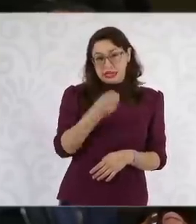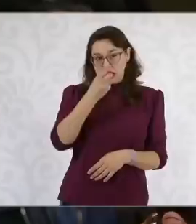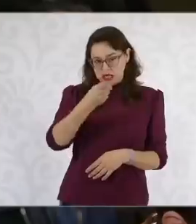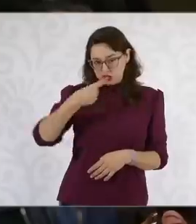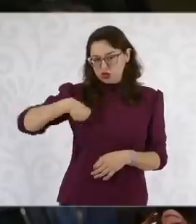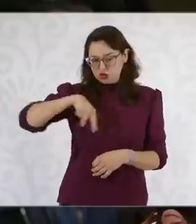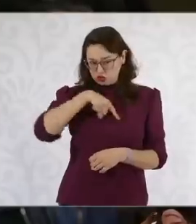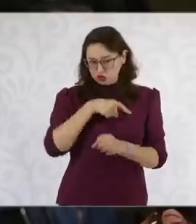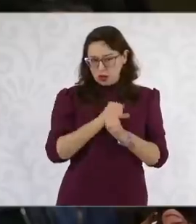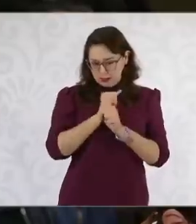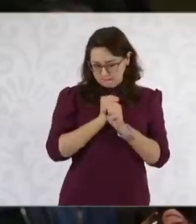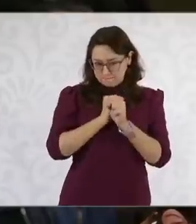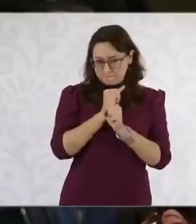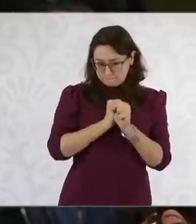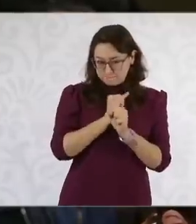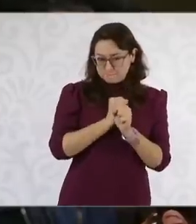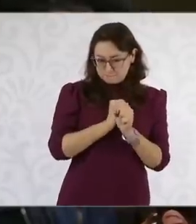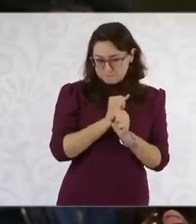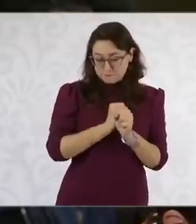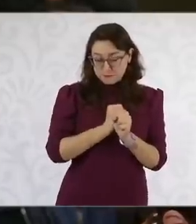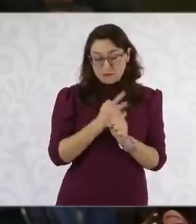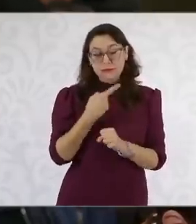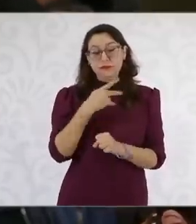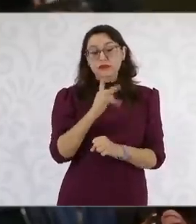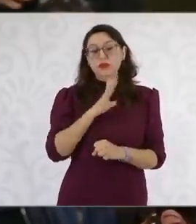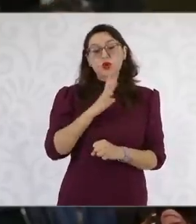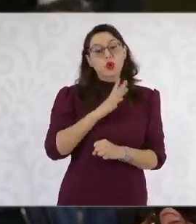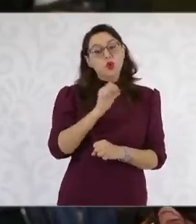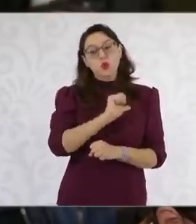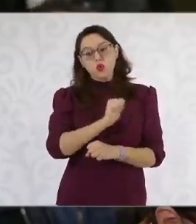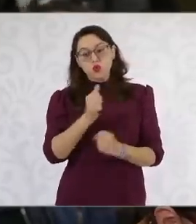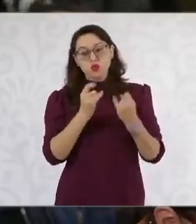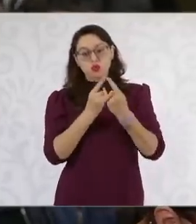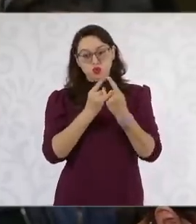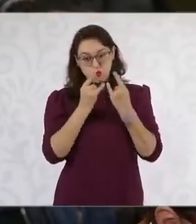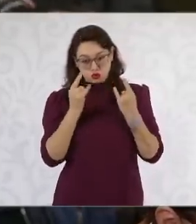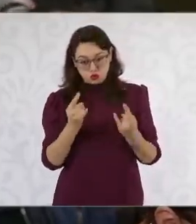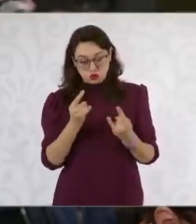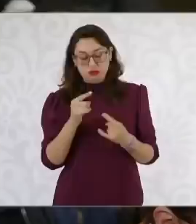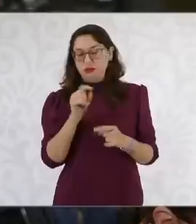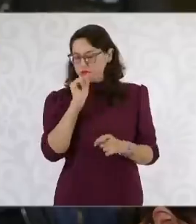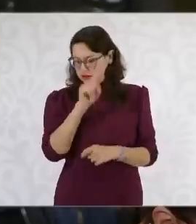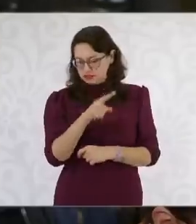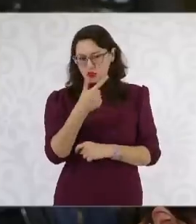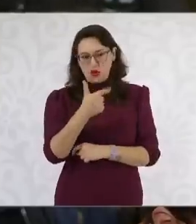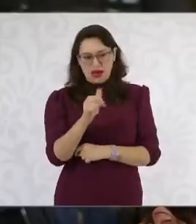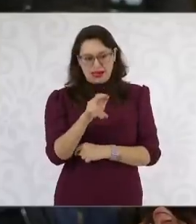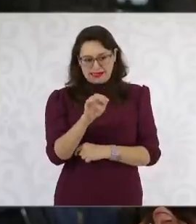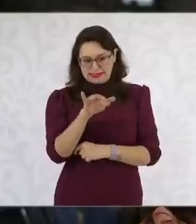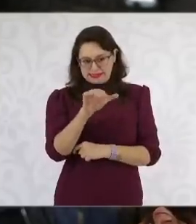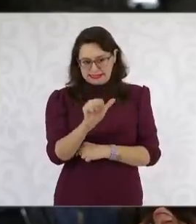Pero hay otro caso más importante eh García Luna por información que tenemos también operó de dos